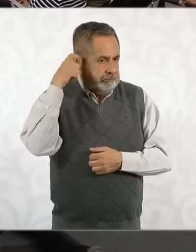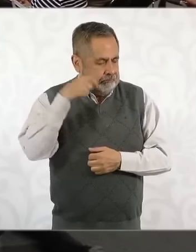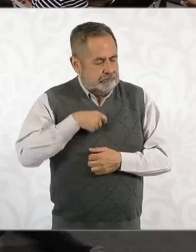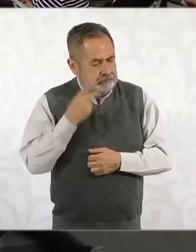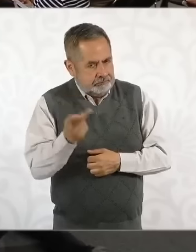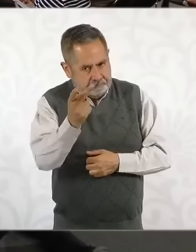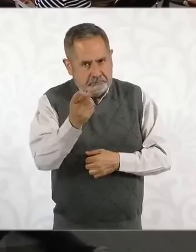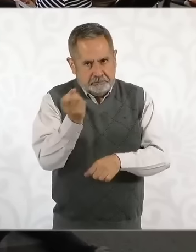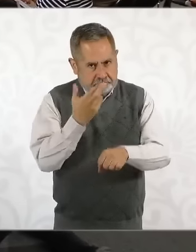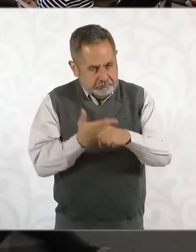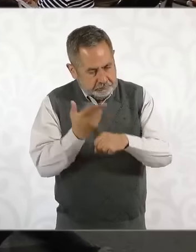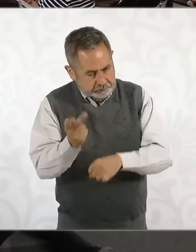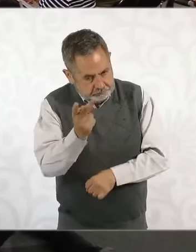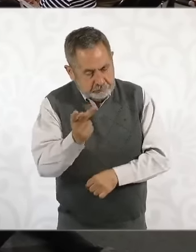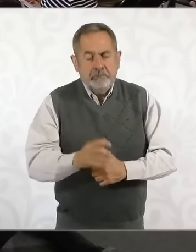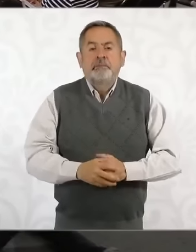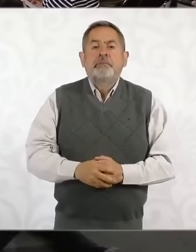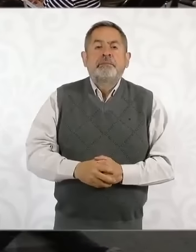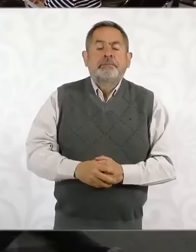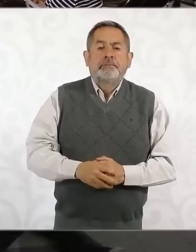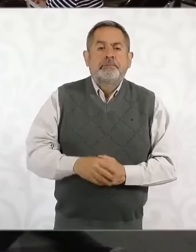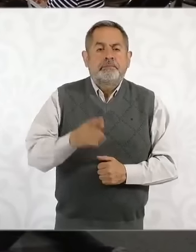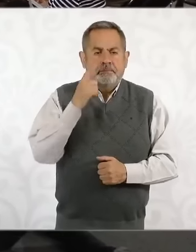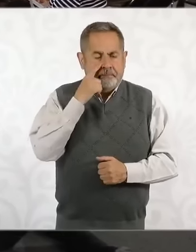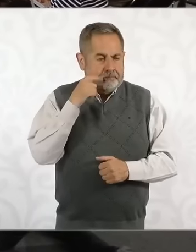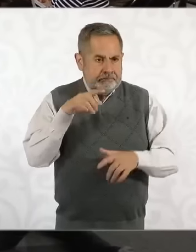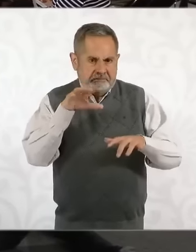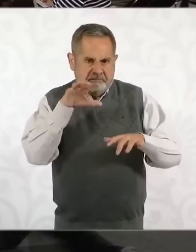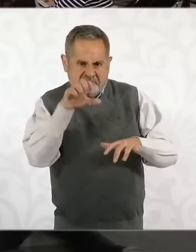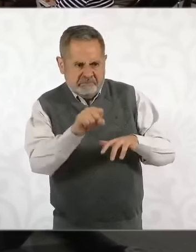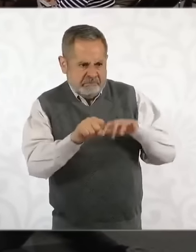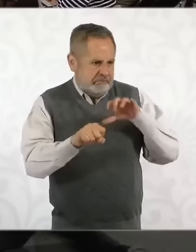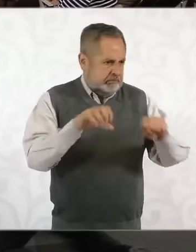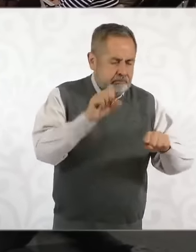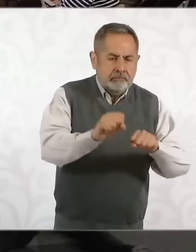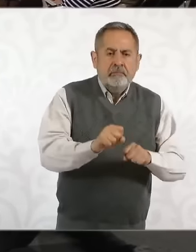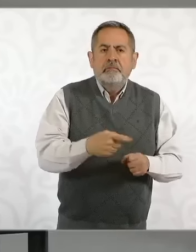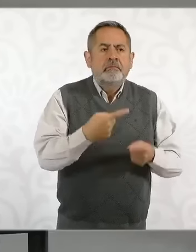Secretario, eh con esto con estos golpes que se han dado, ¿qué organizaciones han perdido